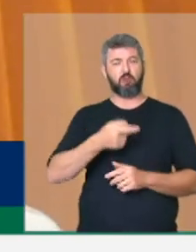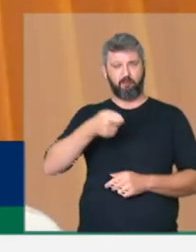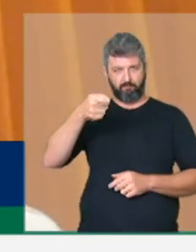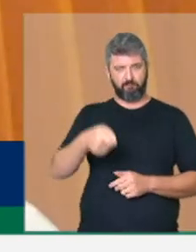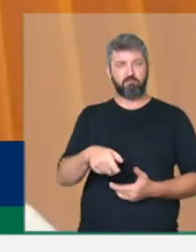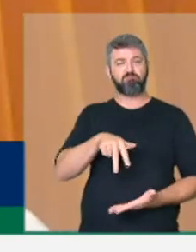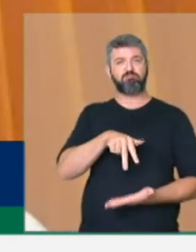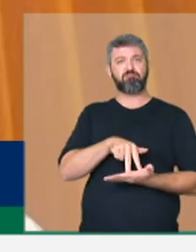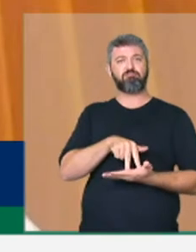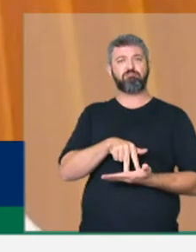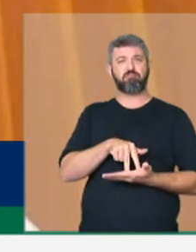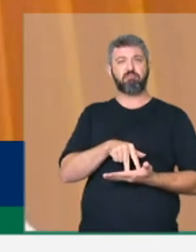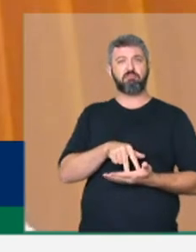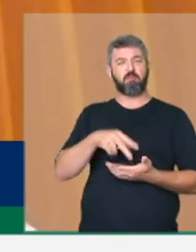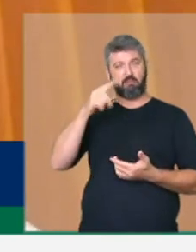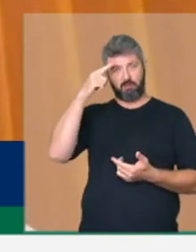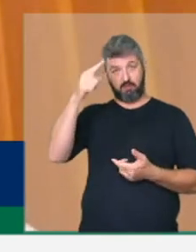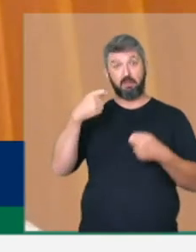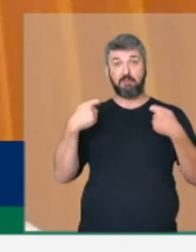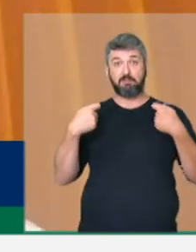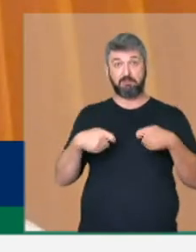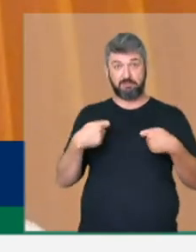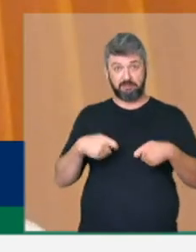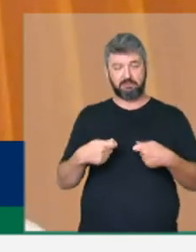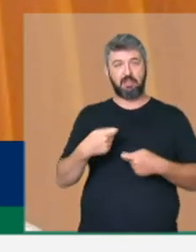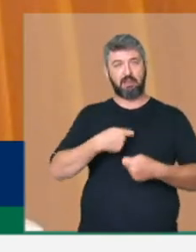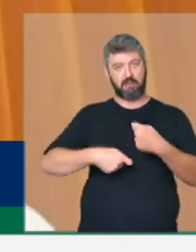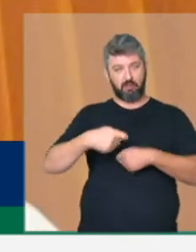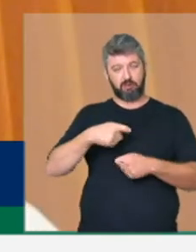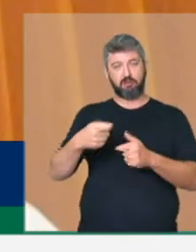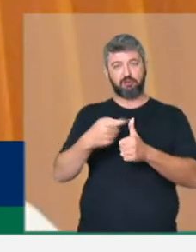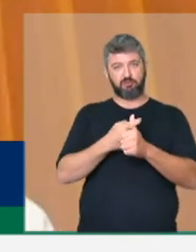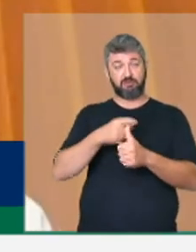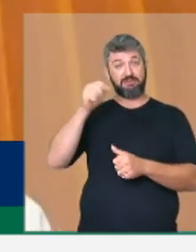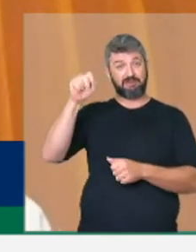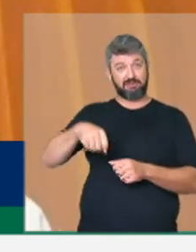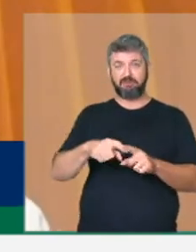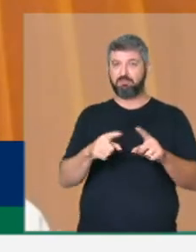O FNOR E O FINAME QUE MUITO PIOR DO QUE ISSO EXTINGO INDUSTRIA ESSES FUNDOS. PORTANTO O VOTO SIM NESTA